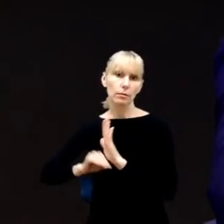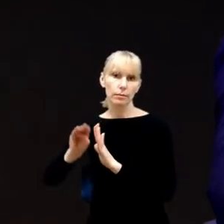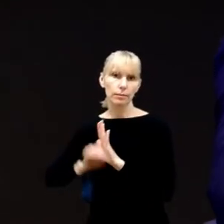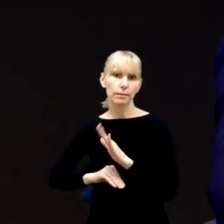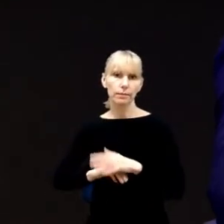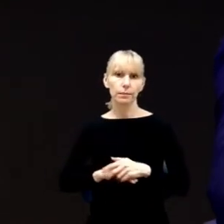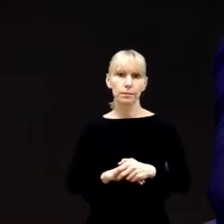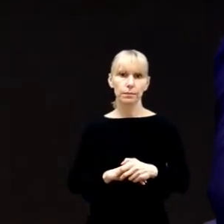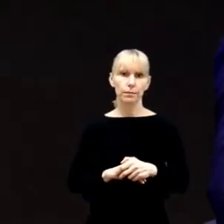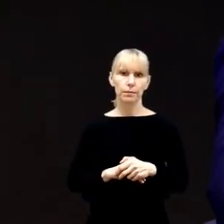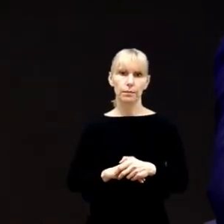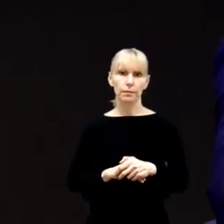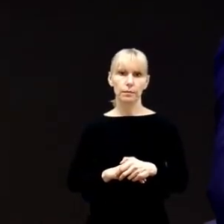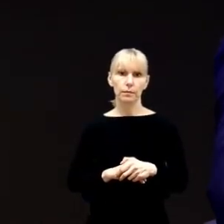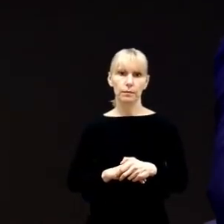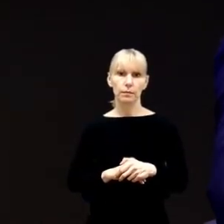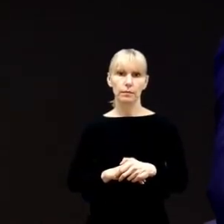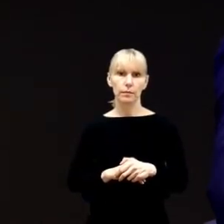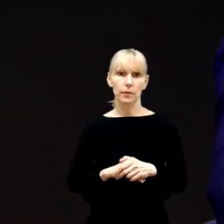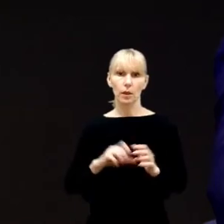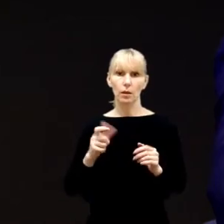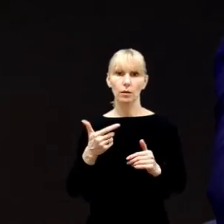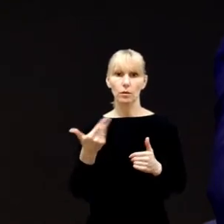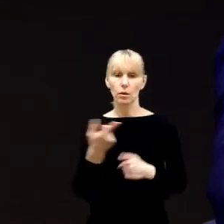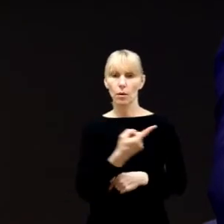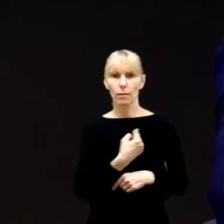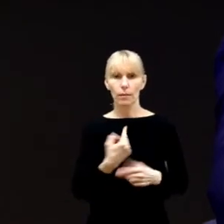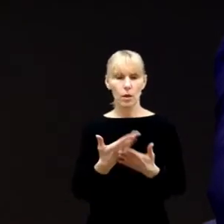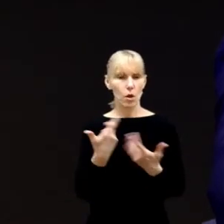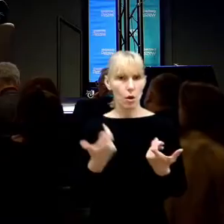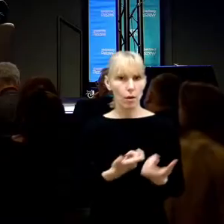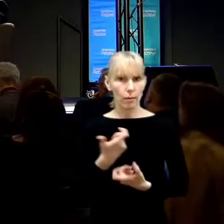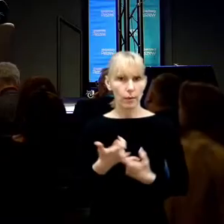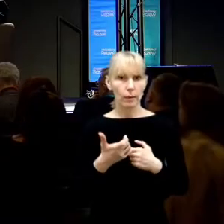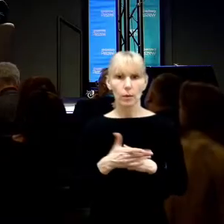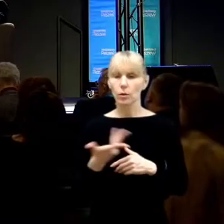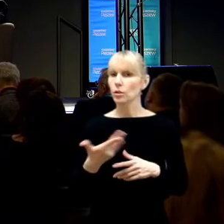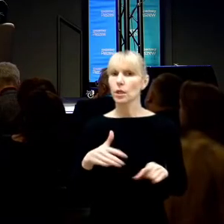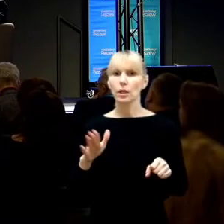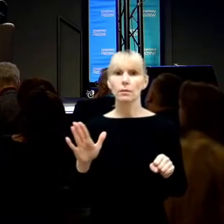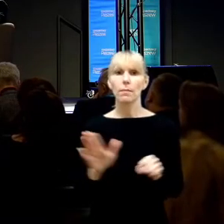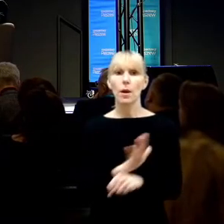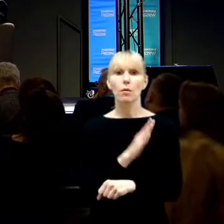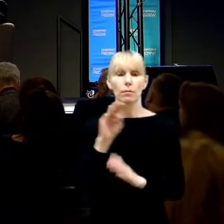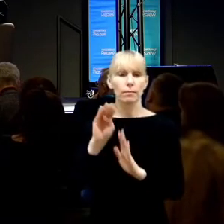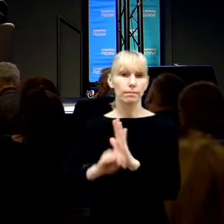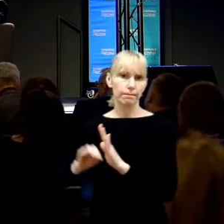o tym, co my robimy przede wszystkim, bo to nie jest całość tego programu, ale bardzo ważne jest słowo "rynkowe".